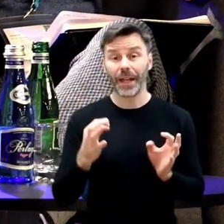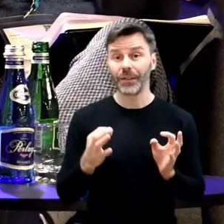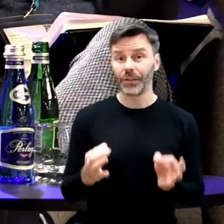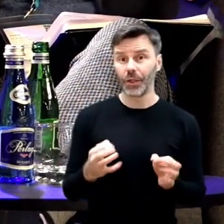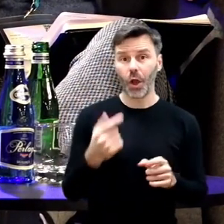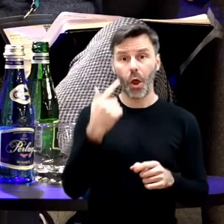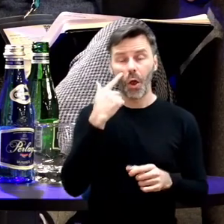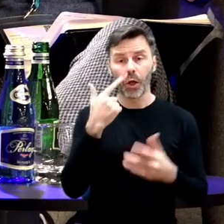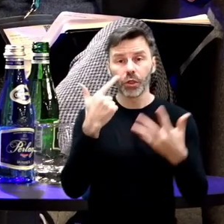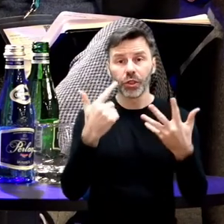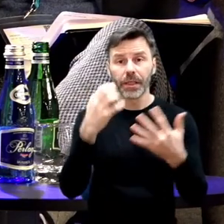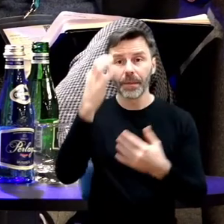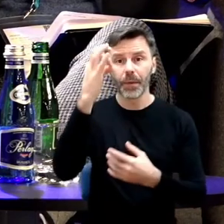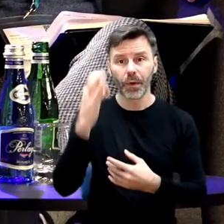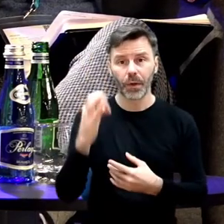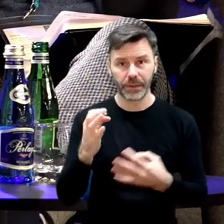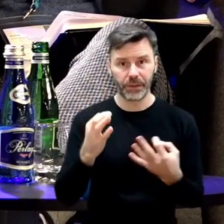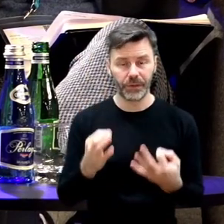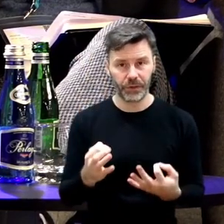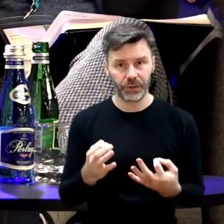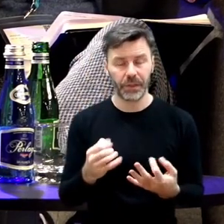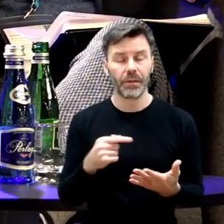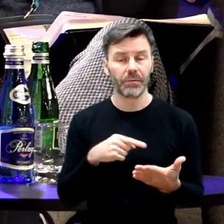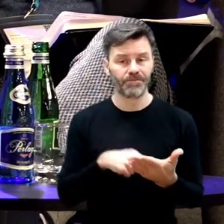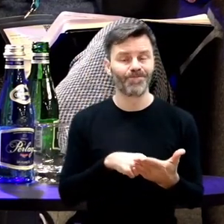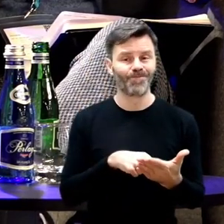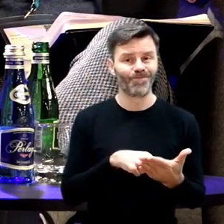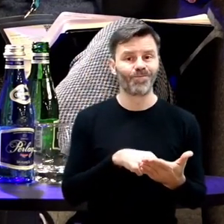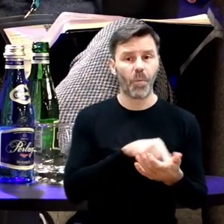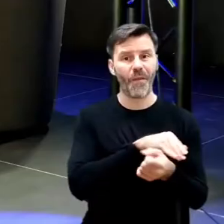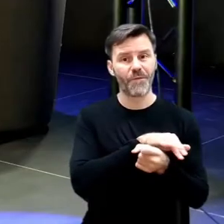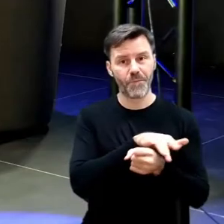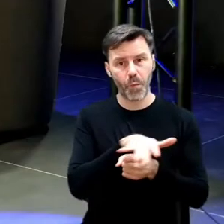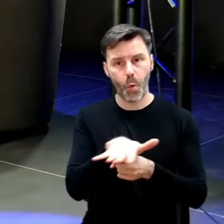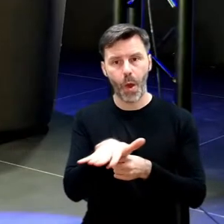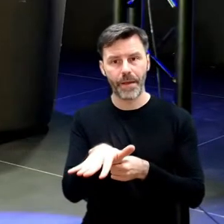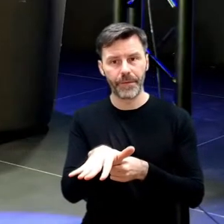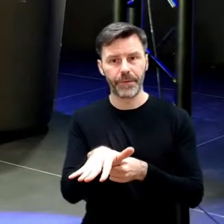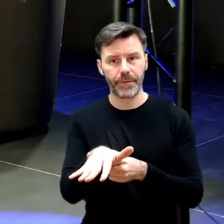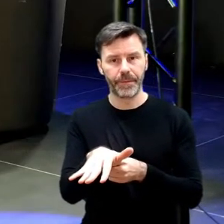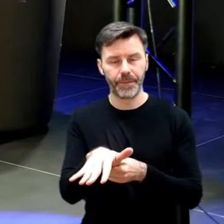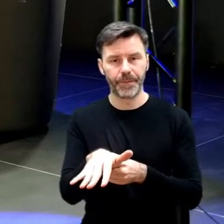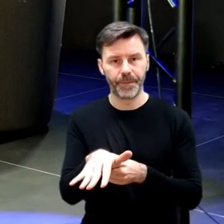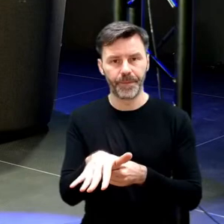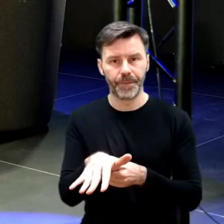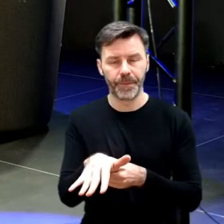To oczywiście musiało wpłynąć na realia jeśli chodzi o stawkę czynszu.